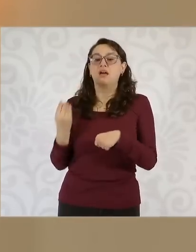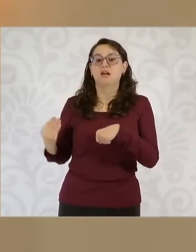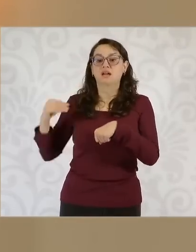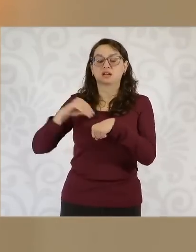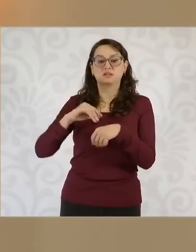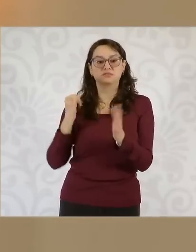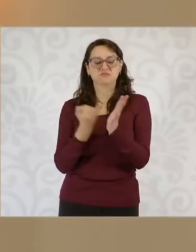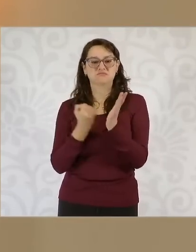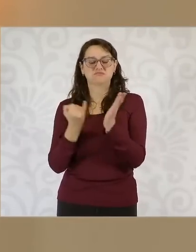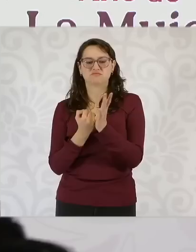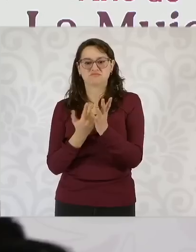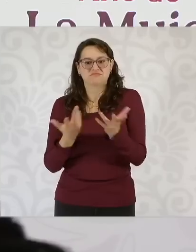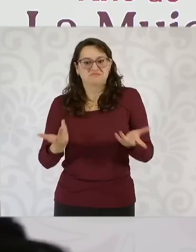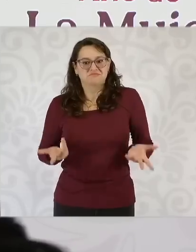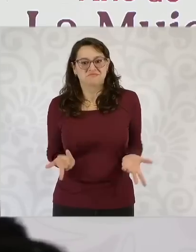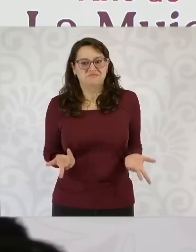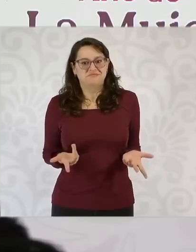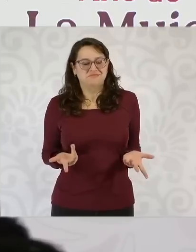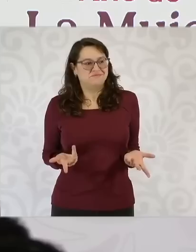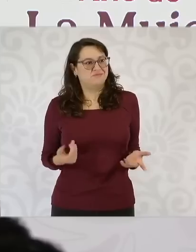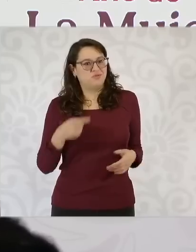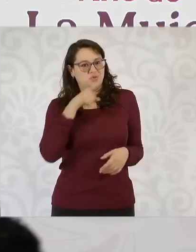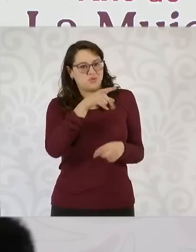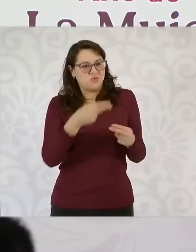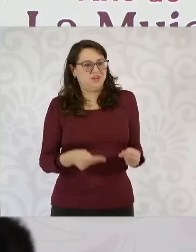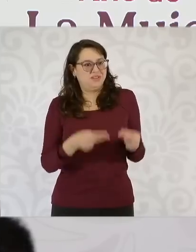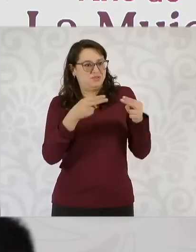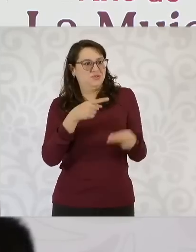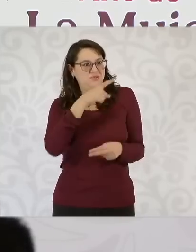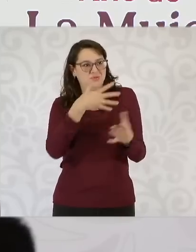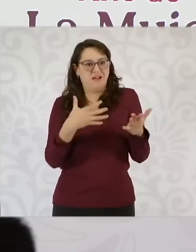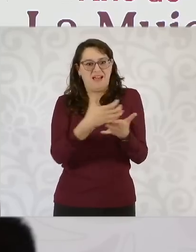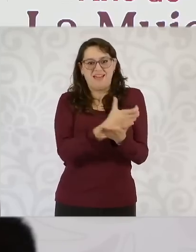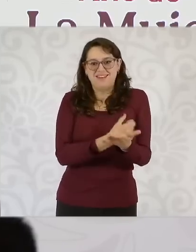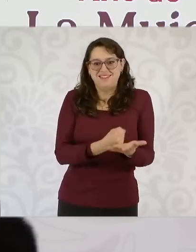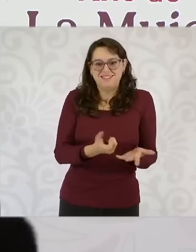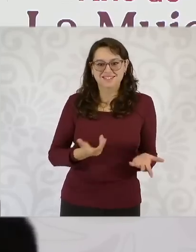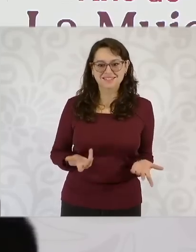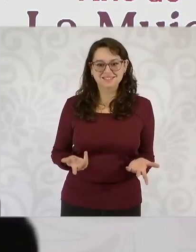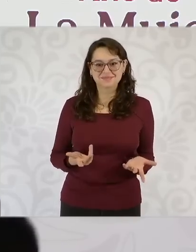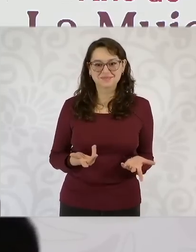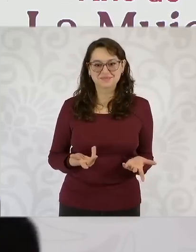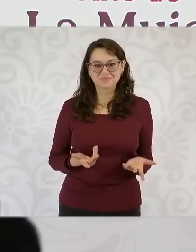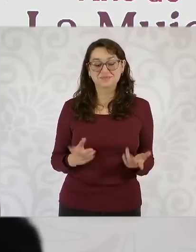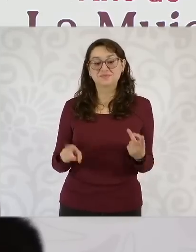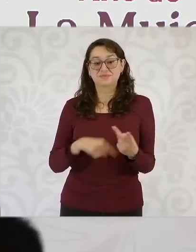somos un país con el que tiene Estados Unidos super hábit pero lo segundo esas tarifas son